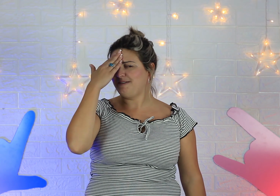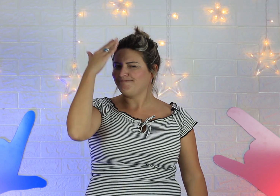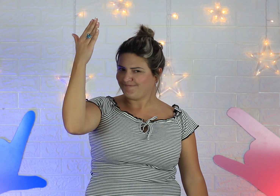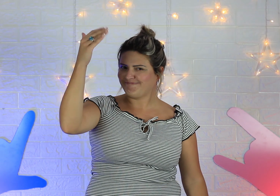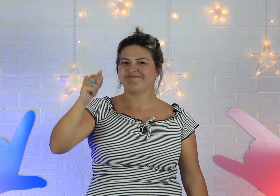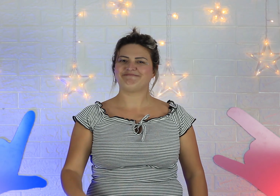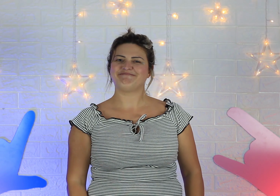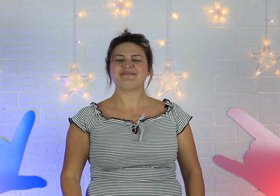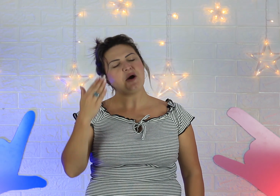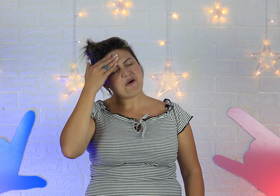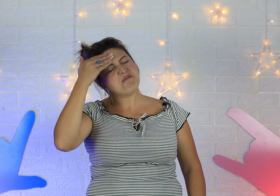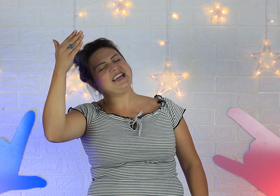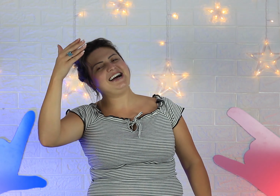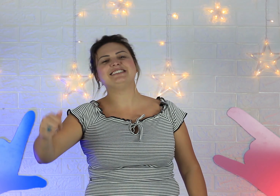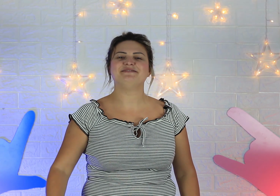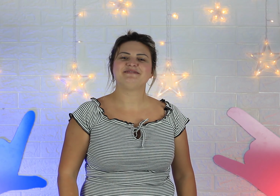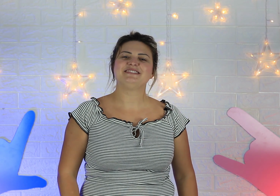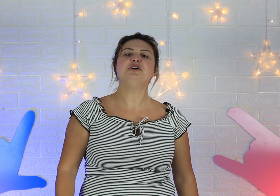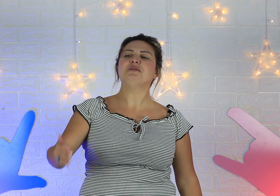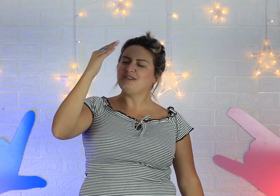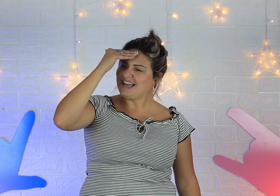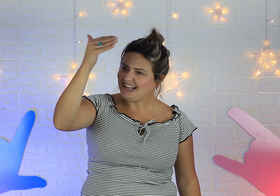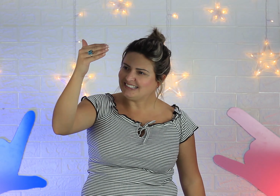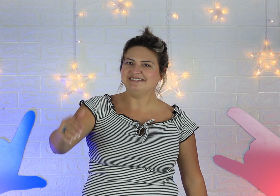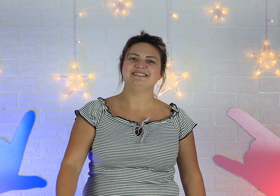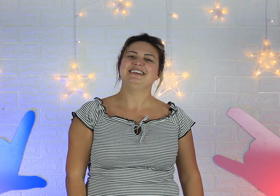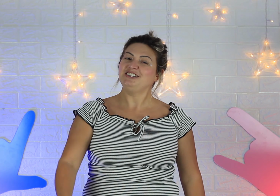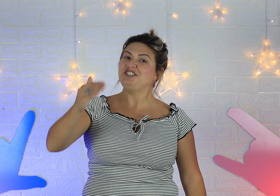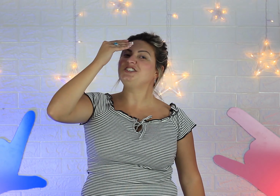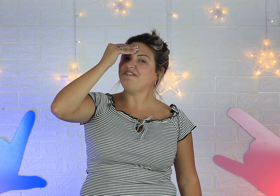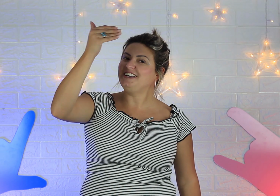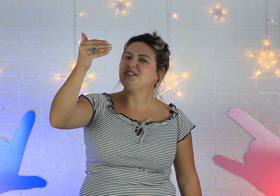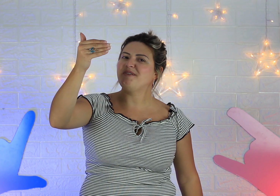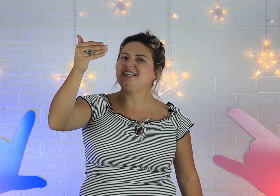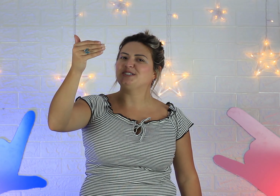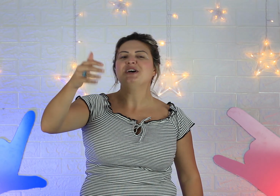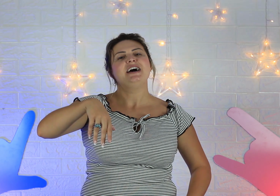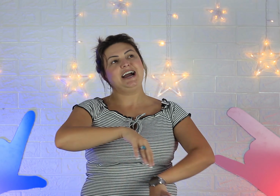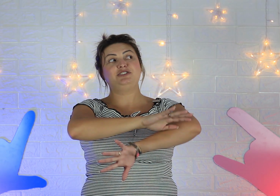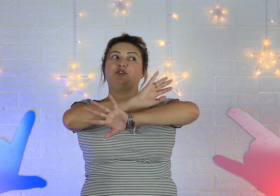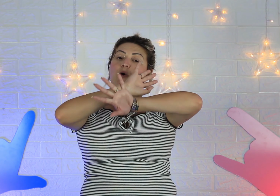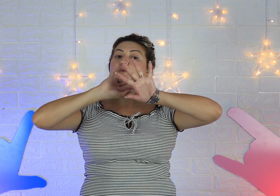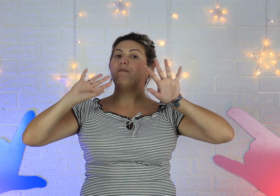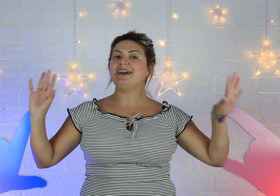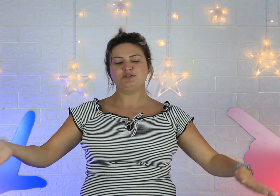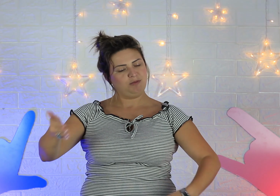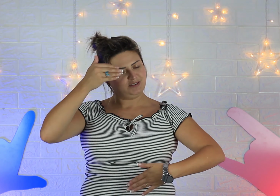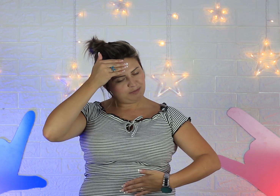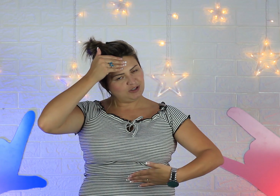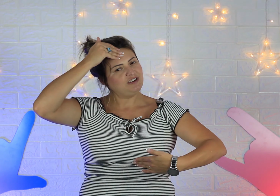assim também obrigada obrigada a gente já faz também isso aí se for algo mais para não você